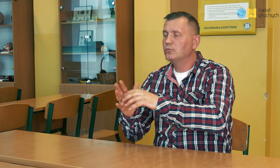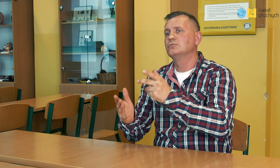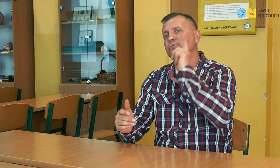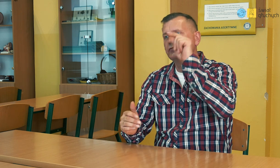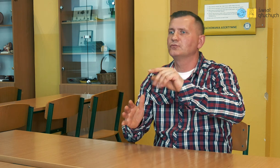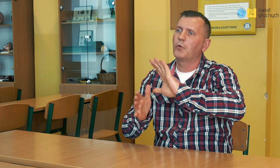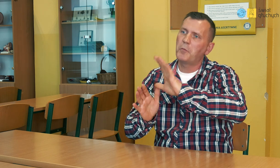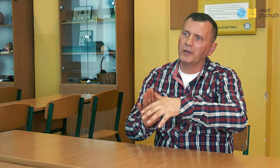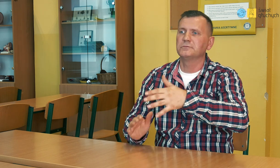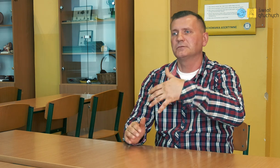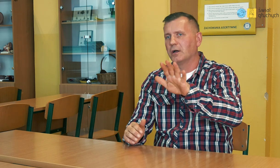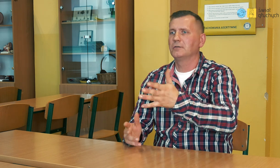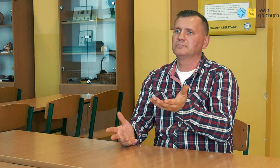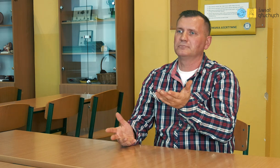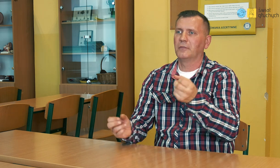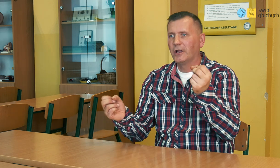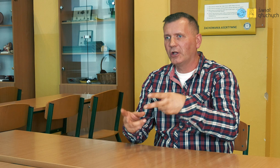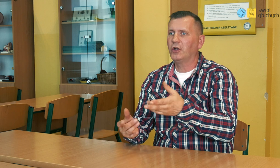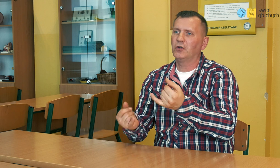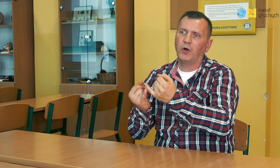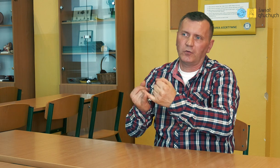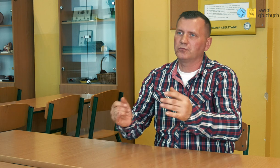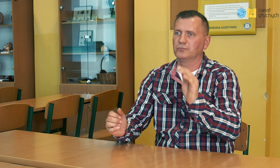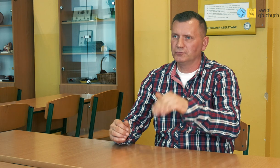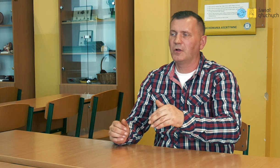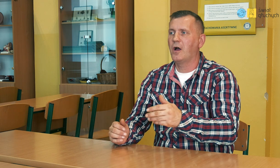pograć w piłkę, wyjść do miasta, do kina.